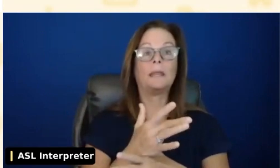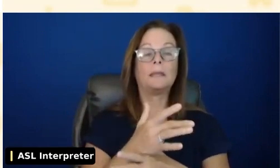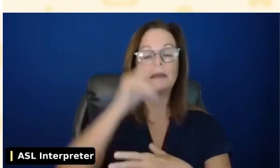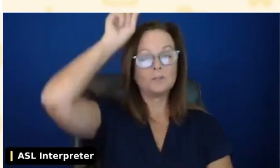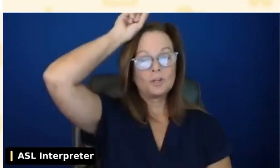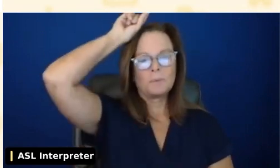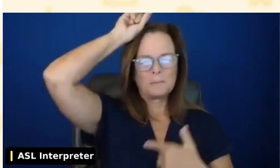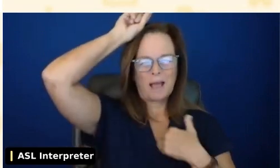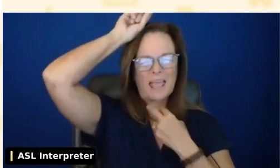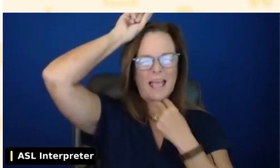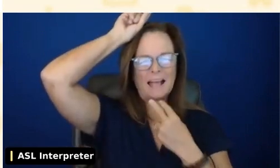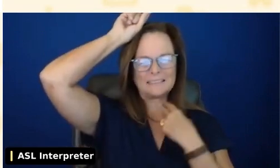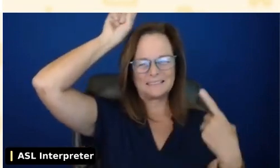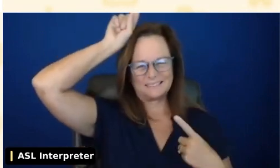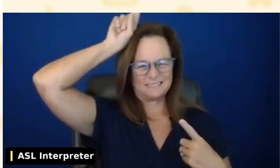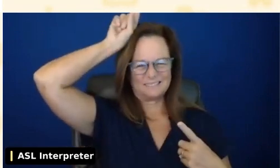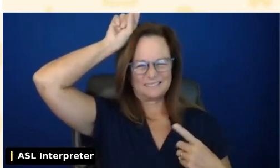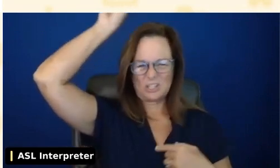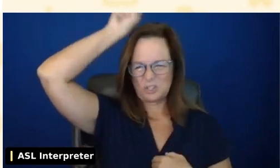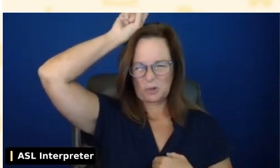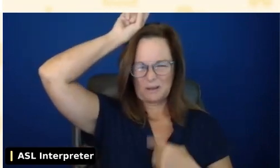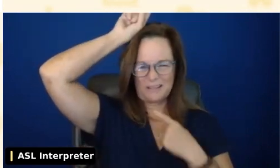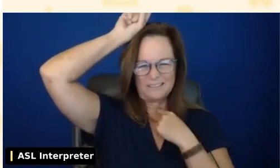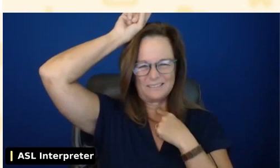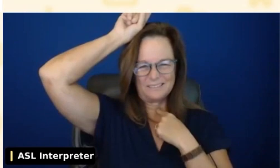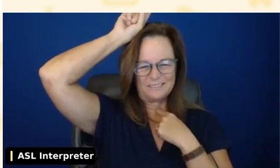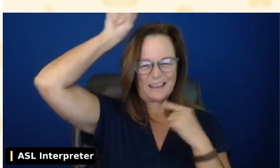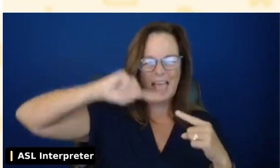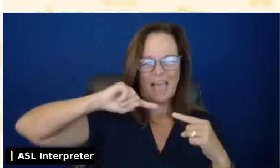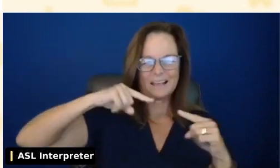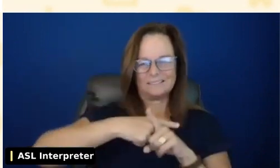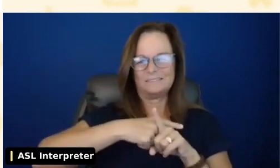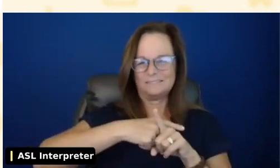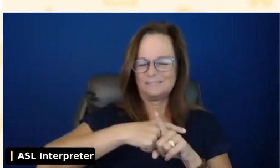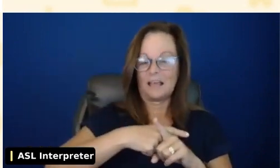tú puedes pensar: "Helen, no estoy seguro de que estés diciendo la verdad". Entonces, no sólo porque digo algo lo hace cierto.